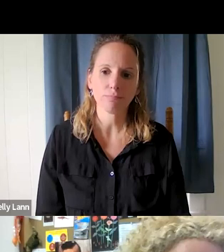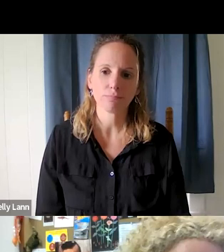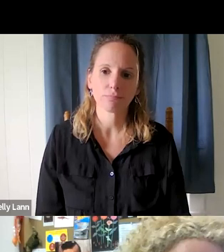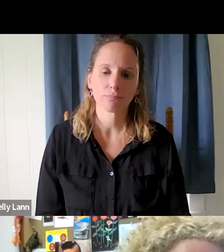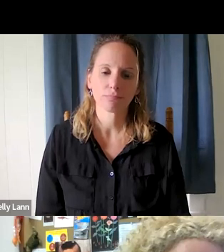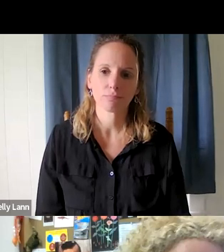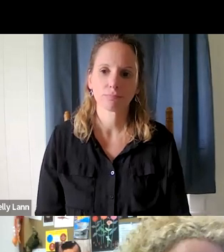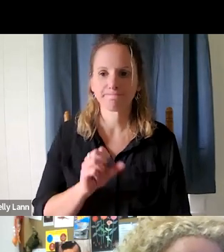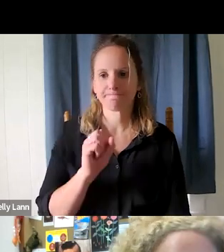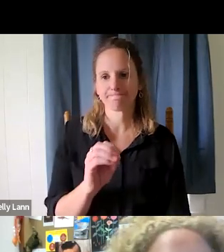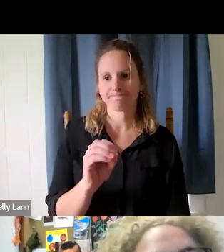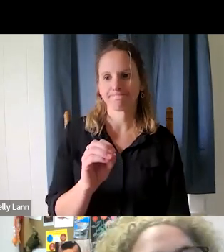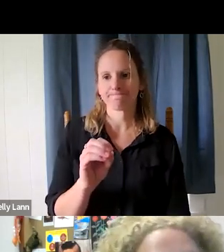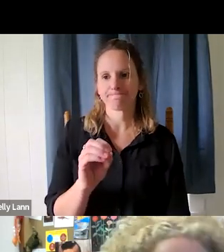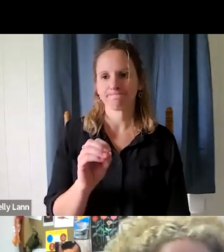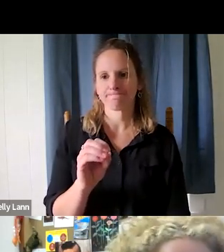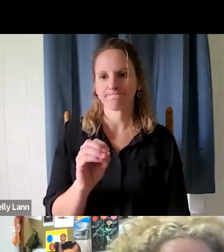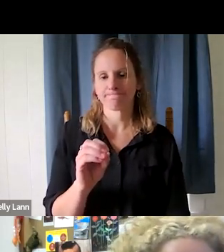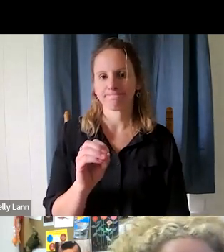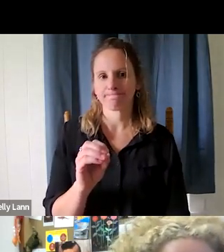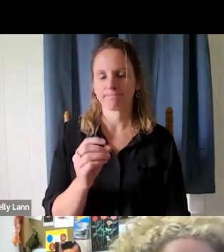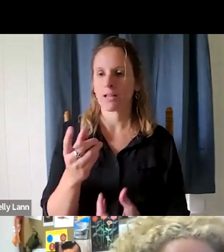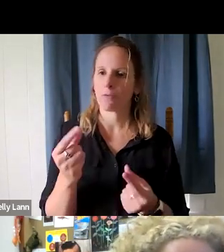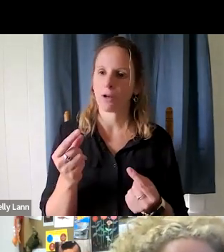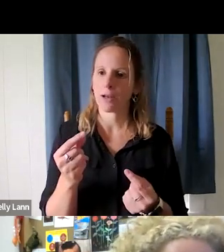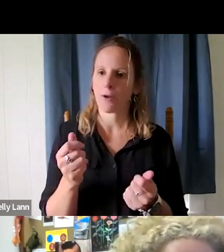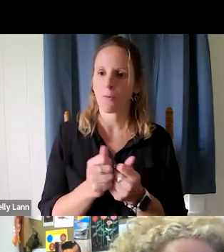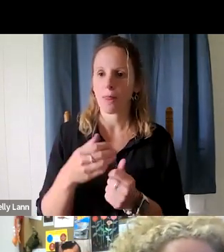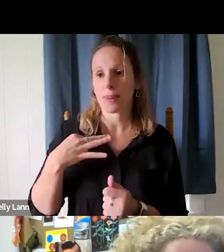[Amanda] La forma en que se lo presentaba a los solicitantes con los que trabajaba